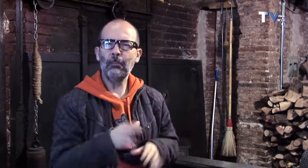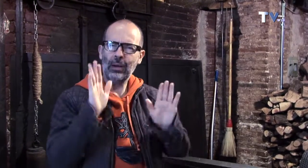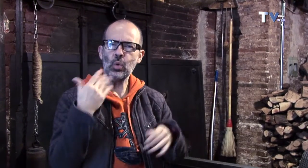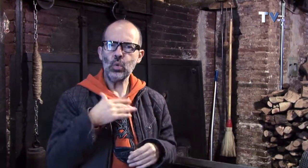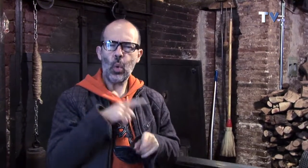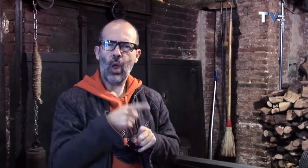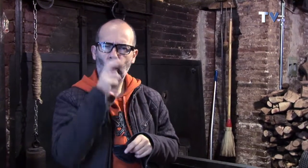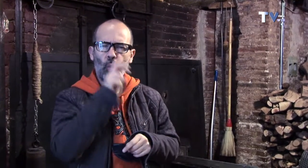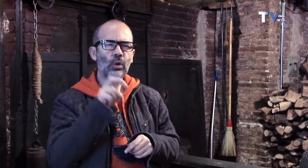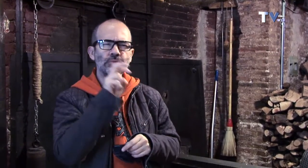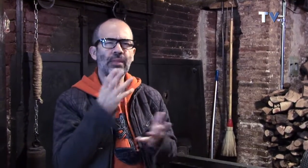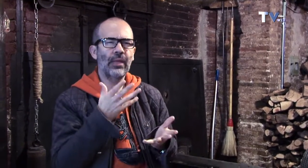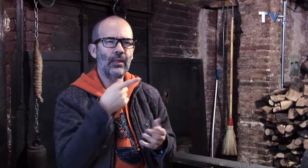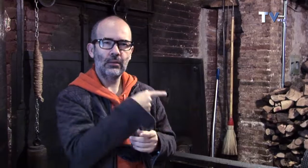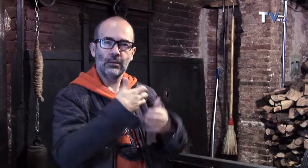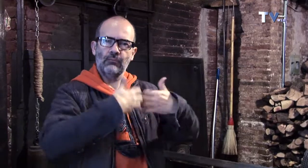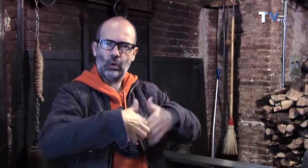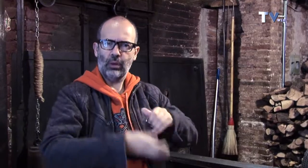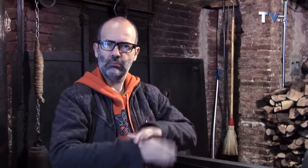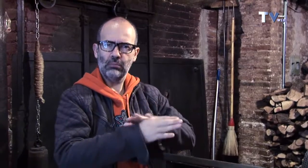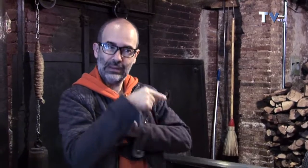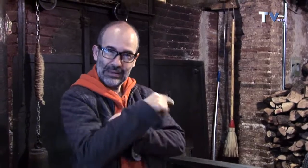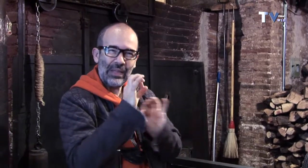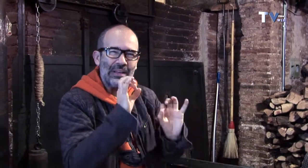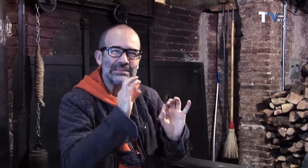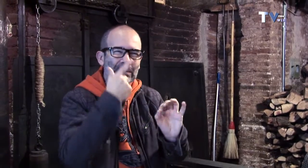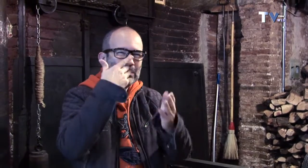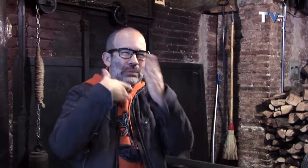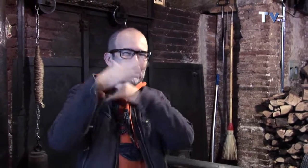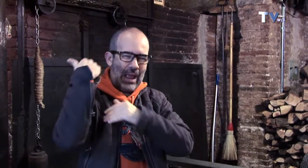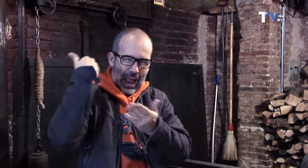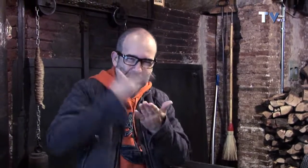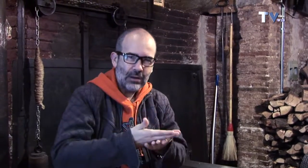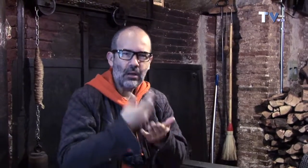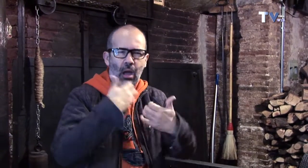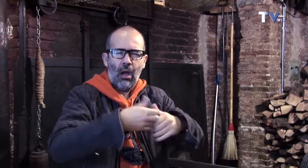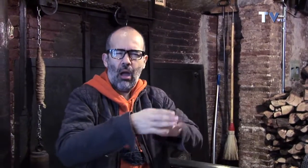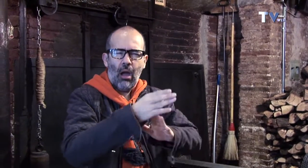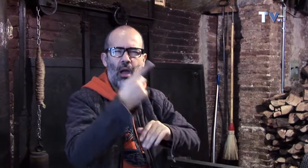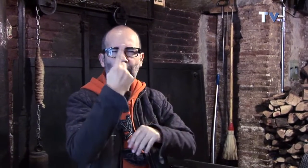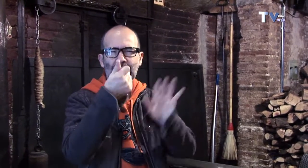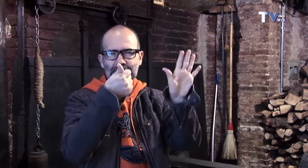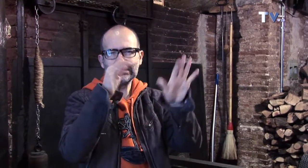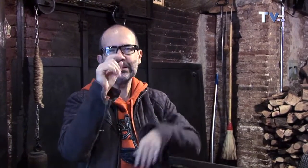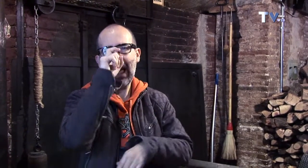Este horno lleva 160 años funcionando